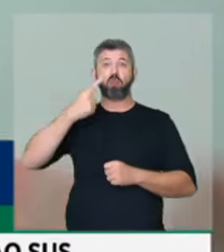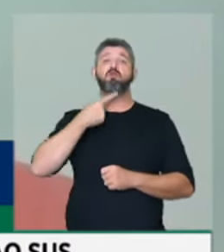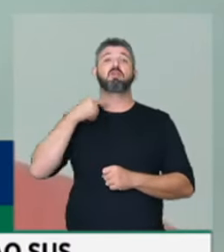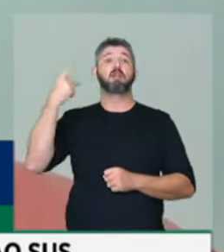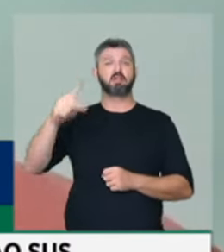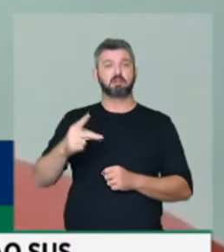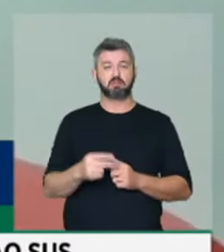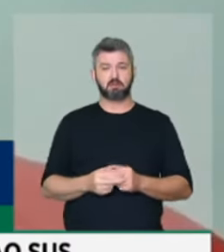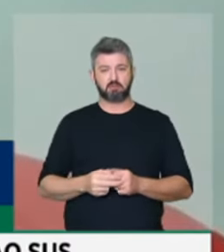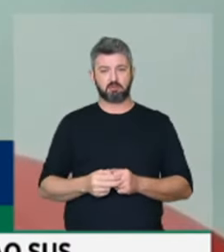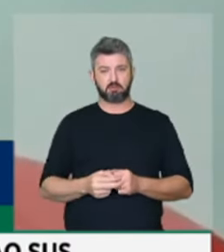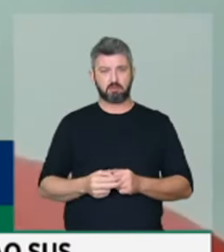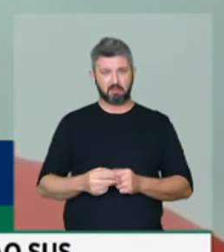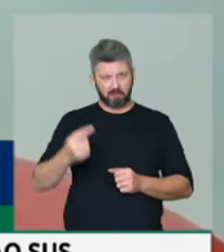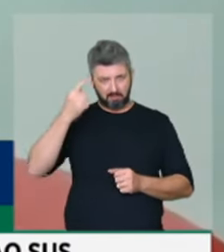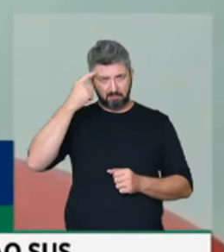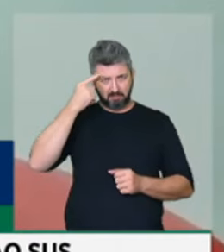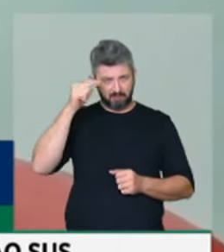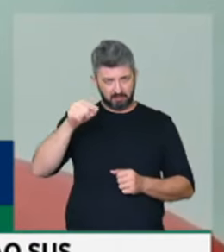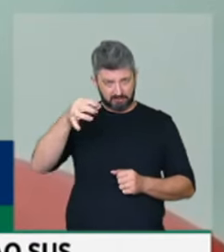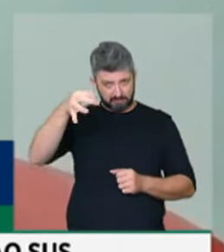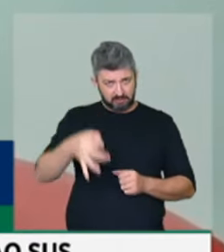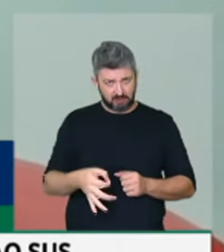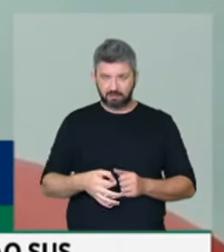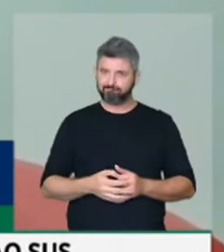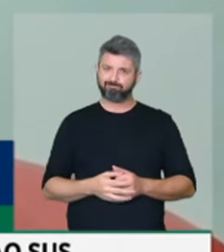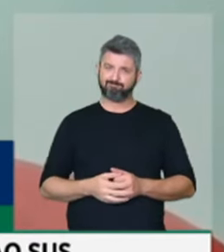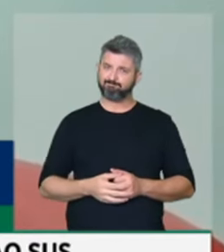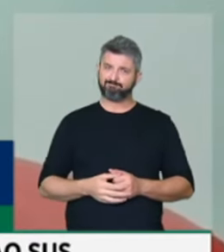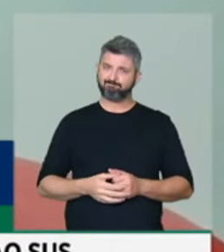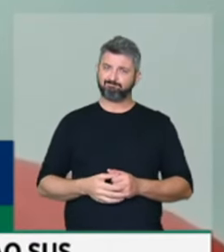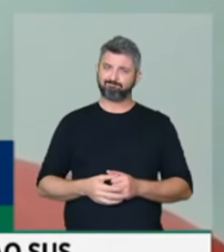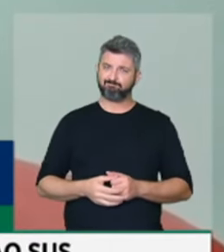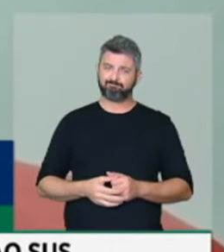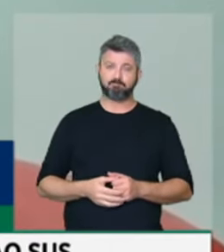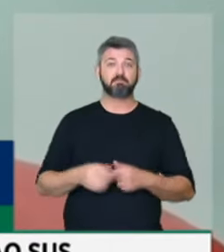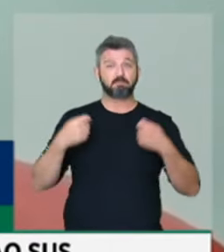ACHAR QUE ISSO É MEDIDA CORRETA, PRECISA SER APERFEIÇÔO APERFEIÇOADO O